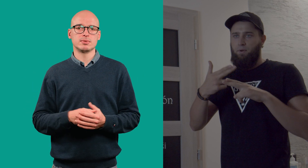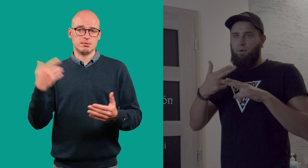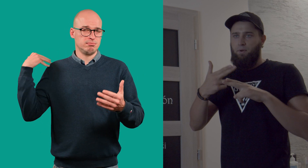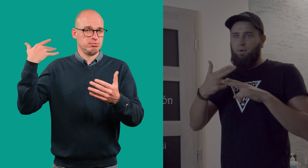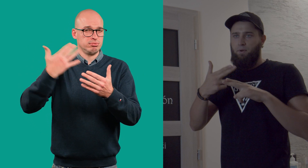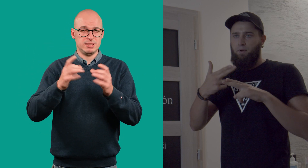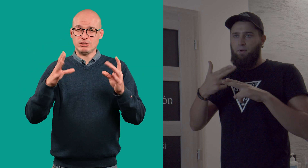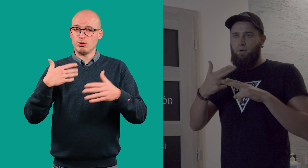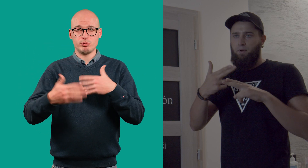Er is nog nooit iets gebeurd, want hij heeft veel ervaring.